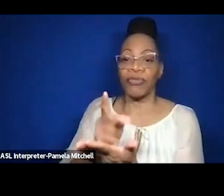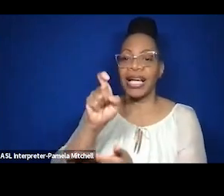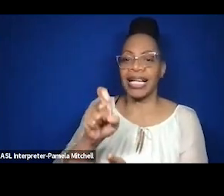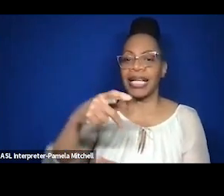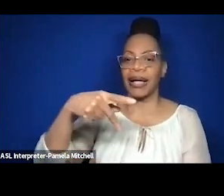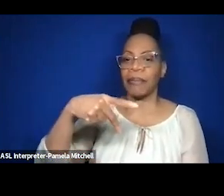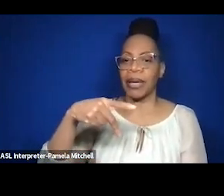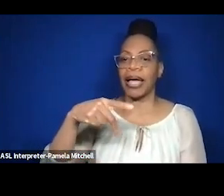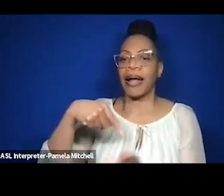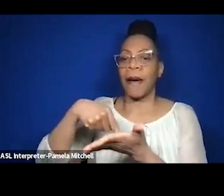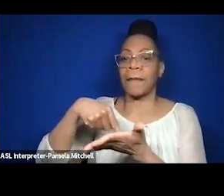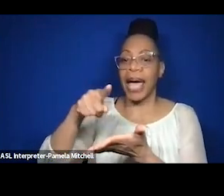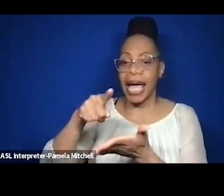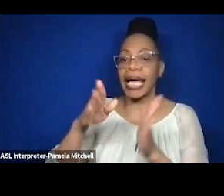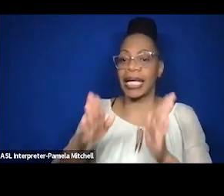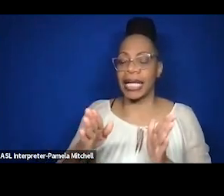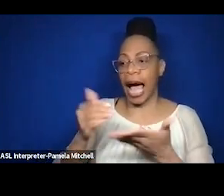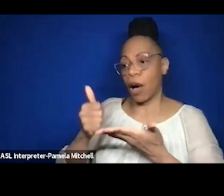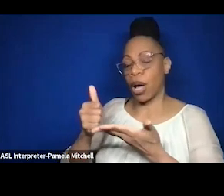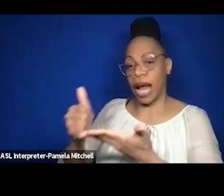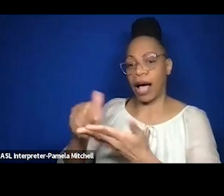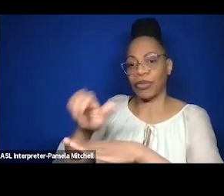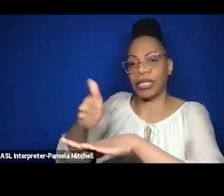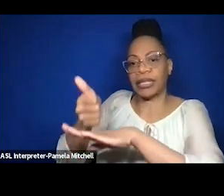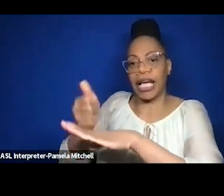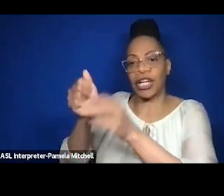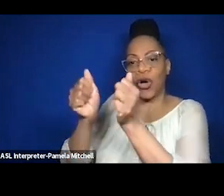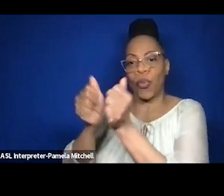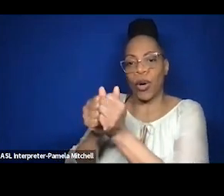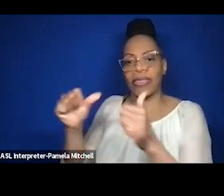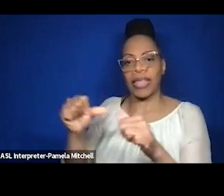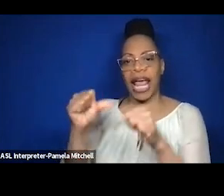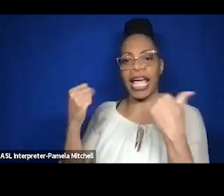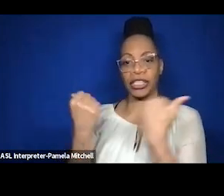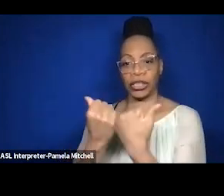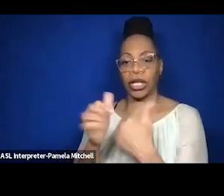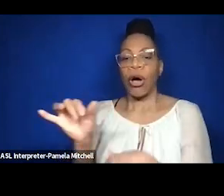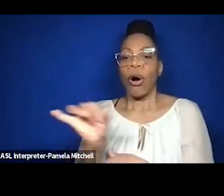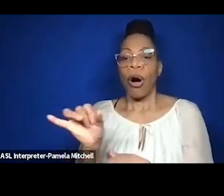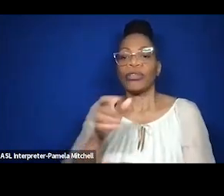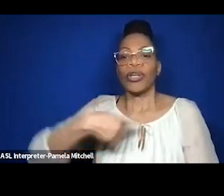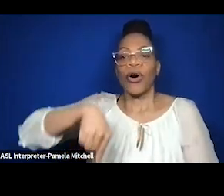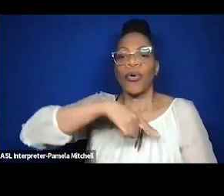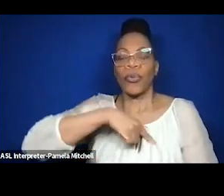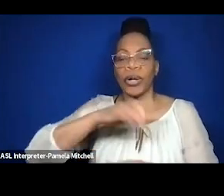los ayudo a configurarlo con una agencia de confianza. Y también proporcionamos una carpeta con recursos